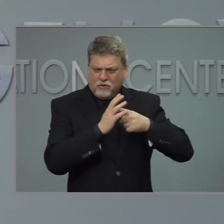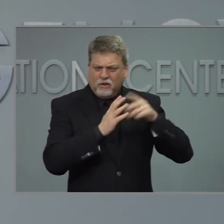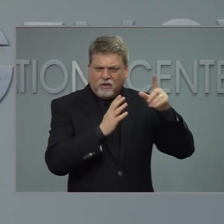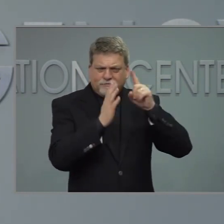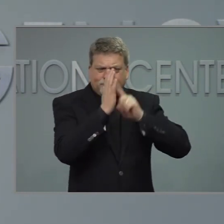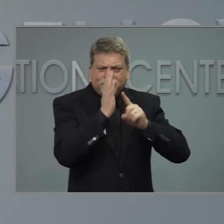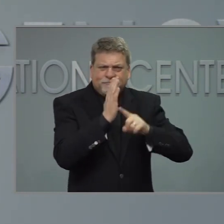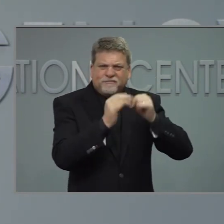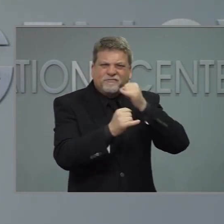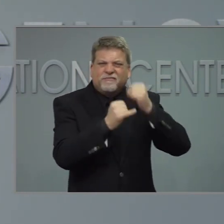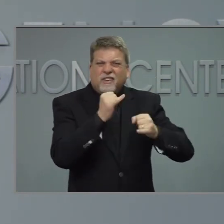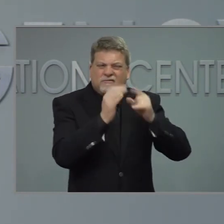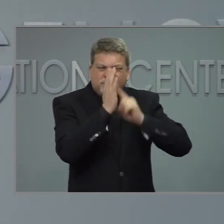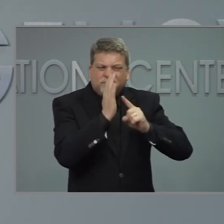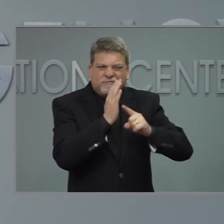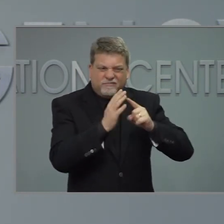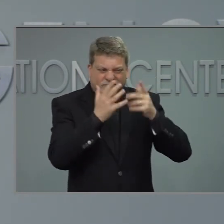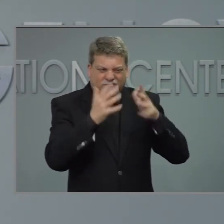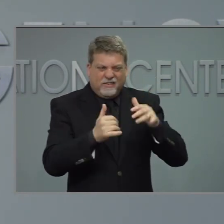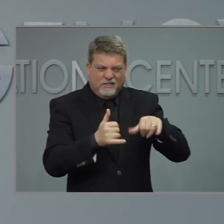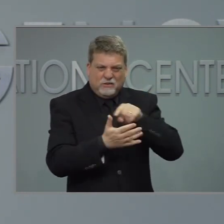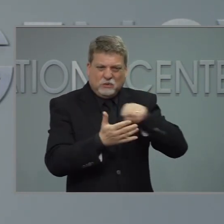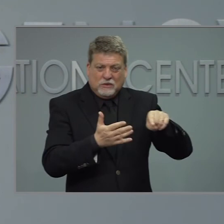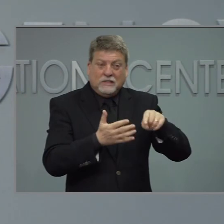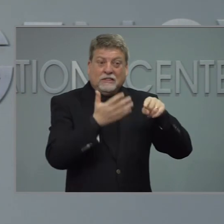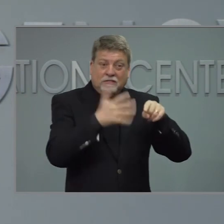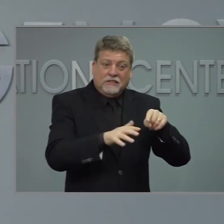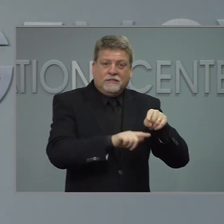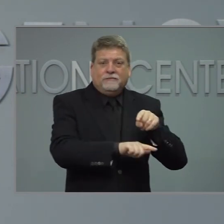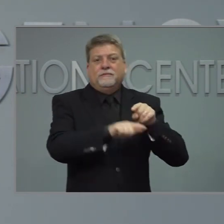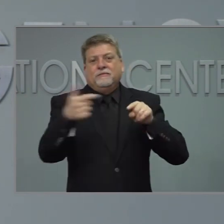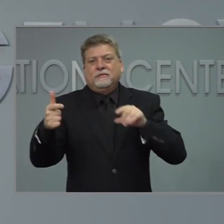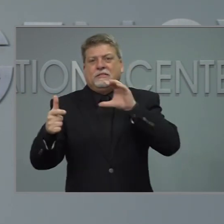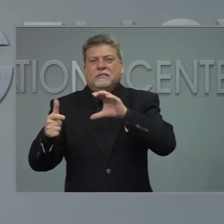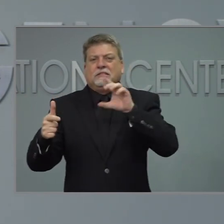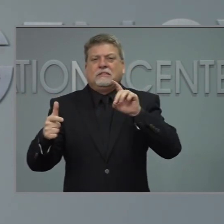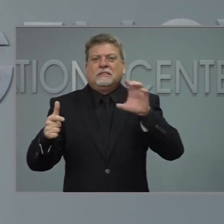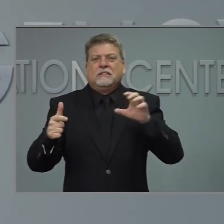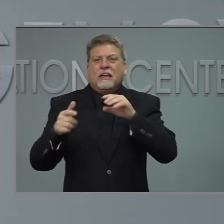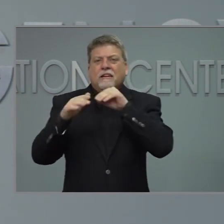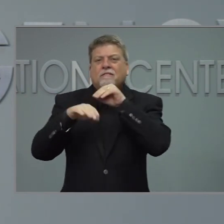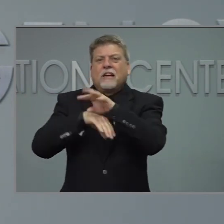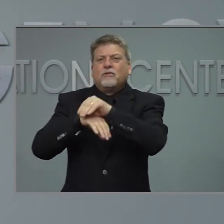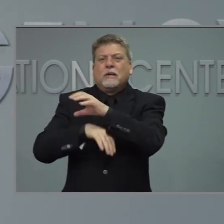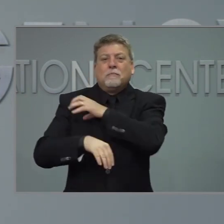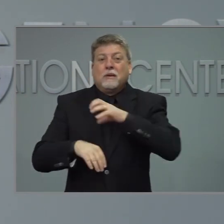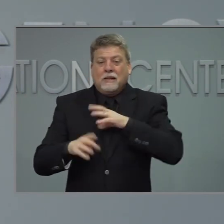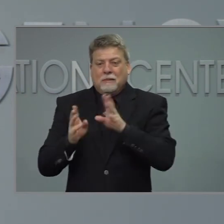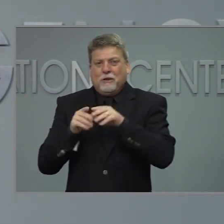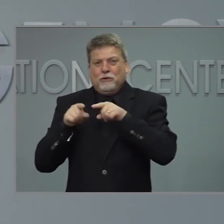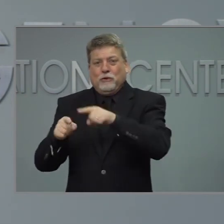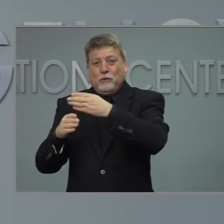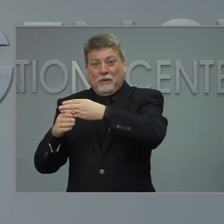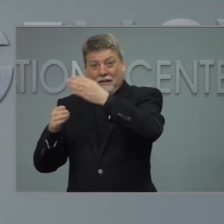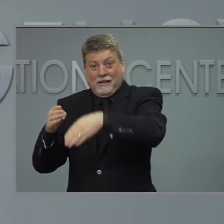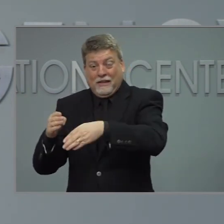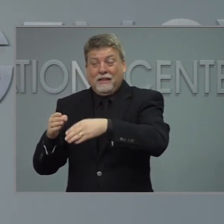que la fiel Ana va a ser su análisis fin a en el parque de esta semana y también los